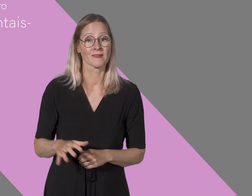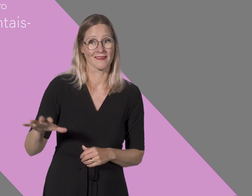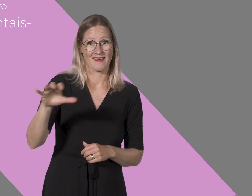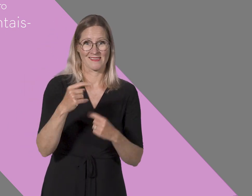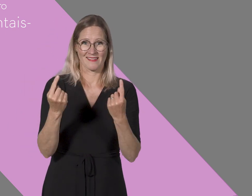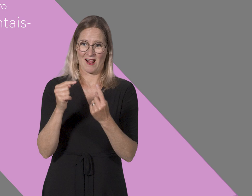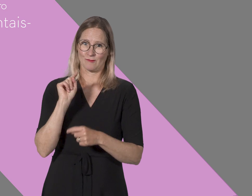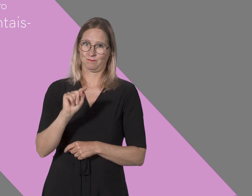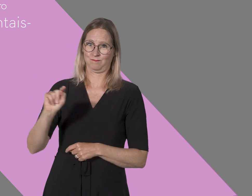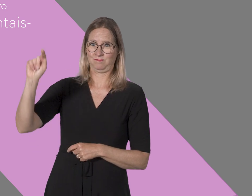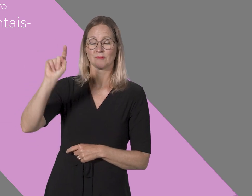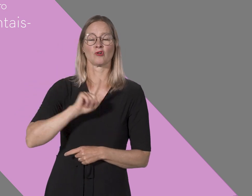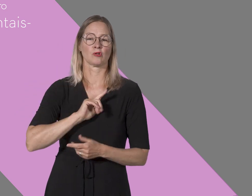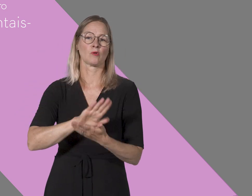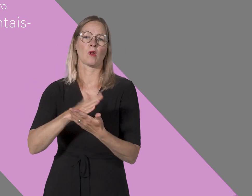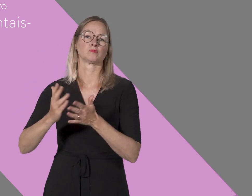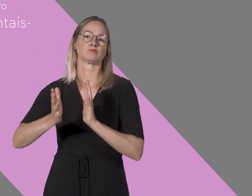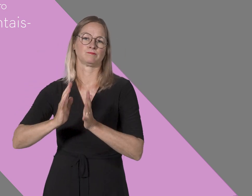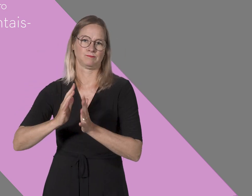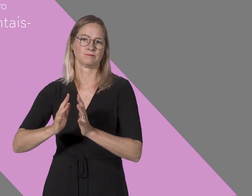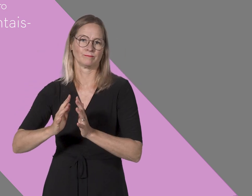Kaikkiin tilaisuuksiin on järjestetty tulkkaus.